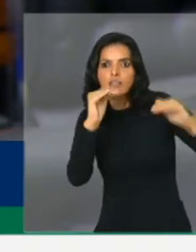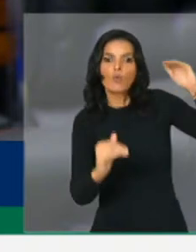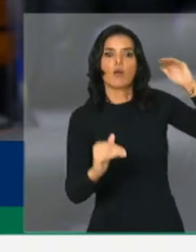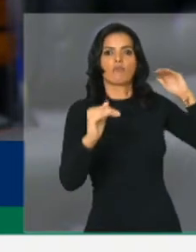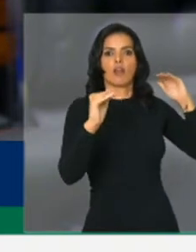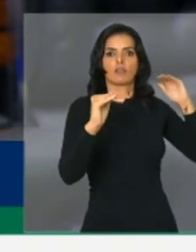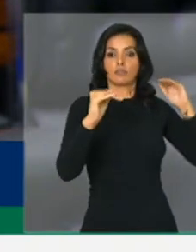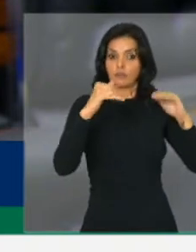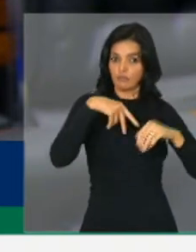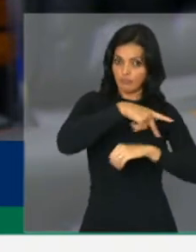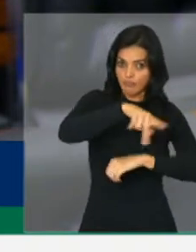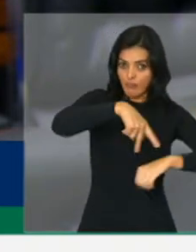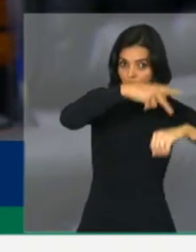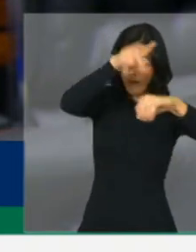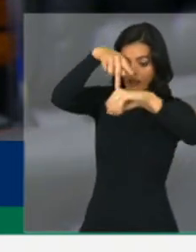SOCIAIS, E UM PAÍS TAMBÉM COM PROFUNDAS DESIGUALDADES